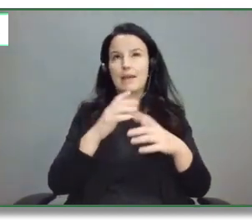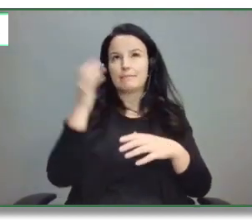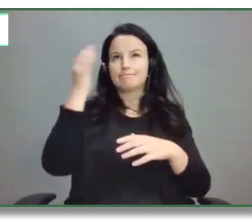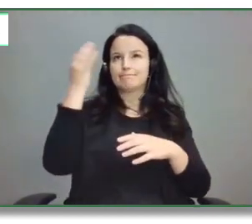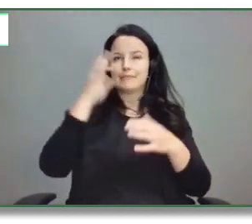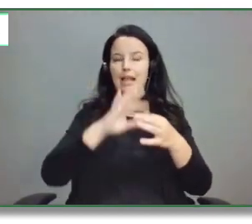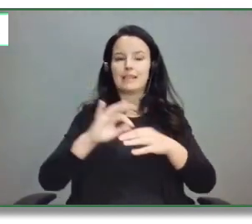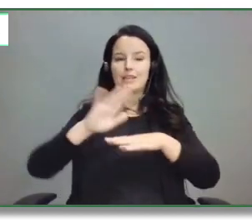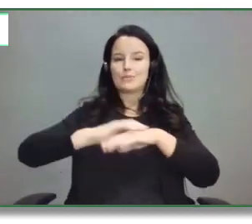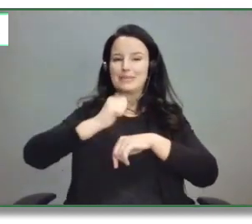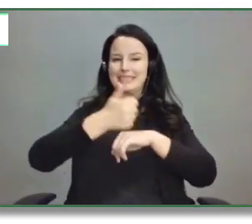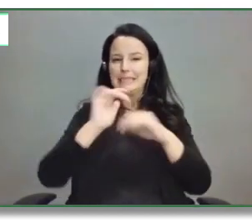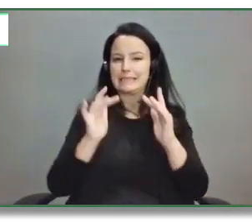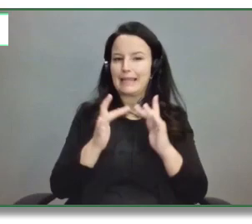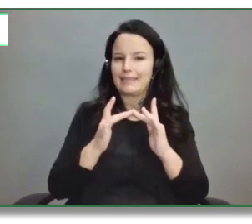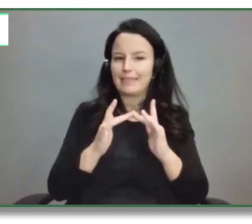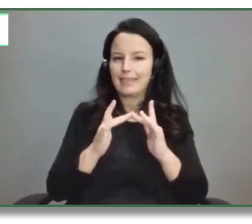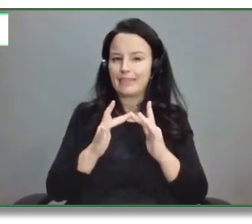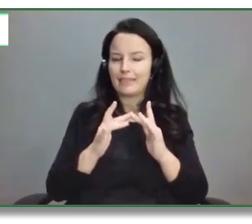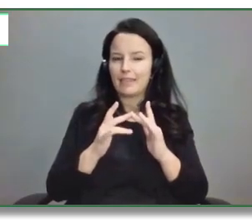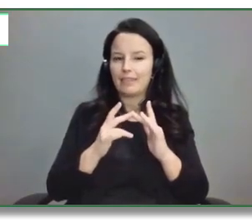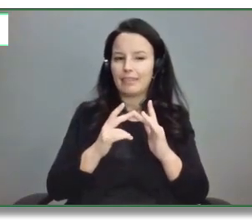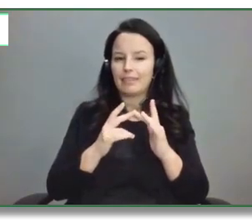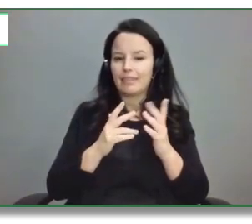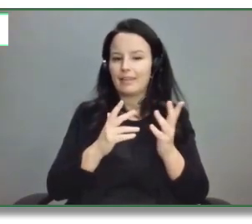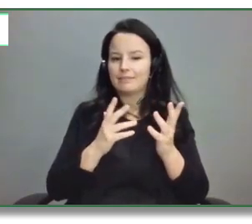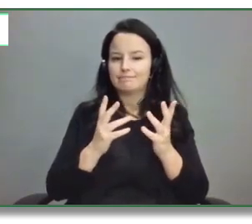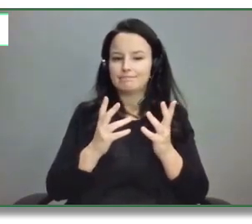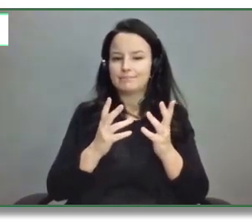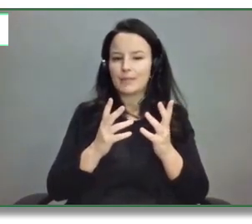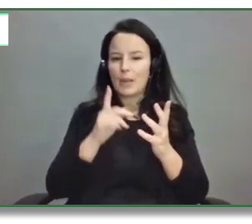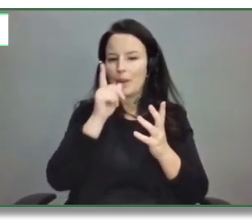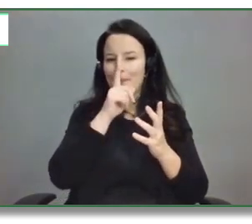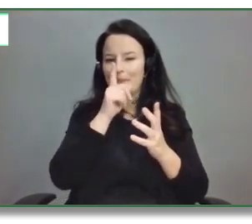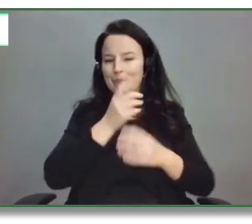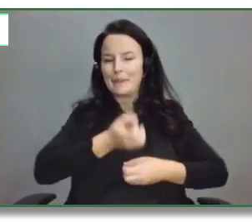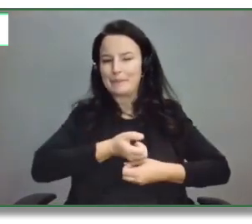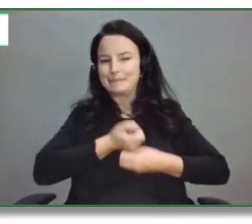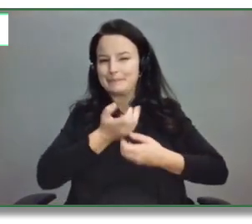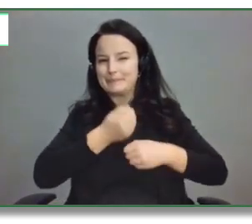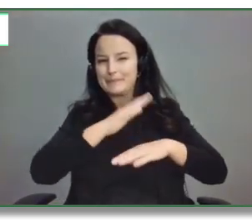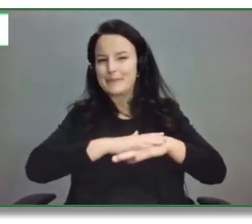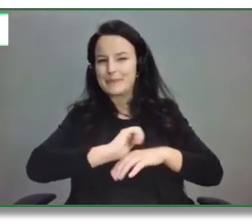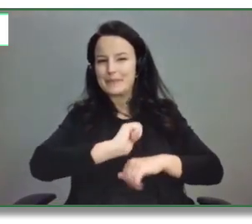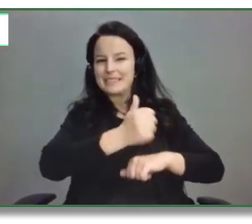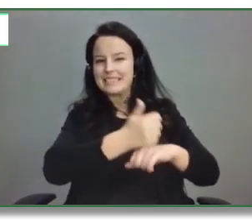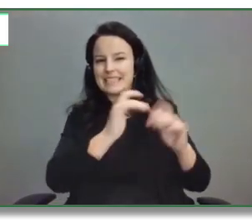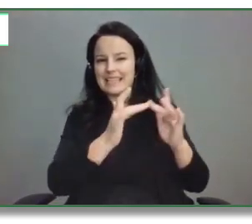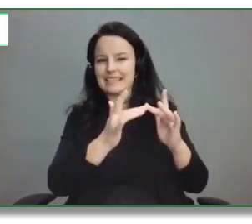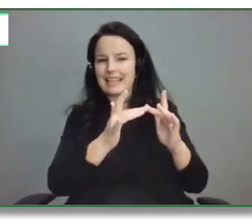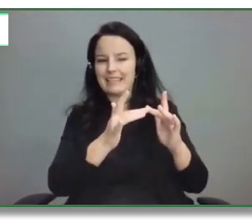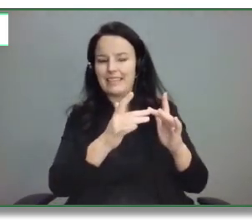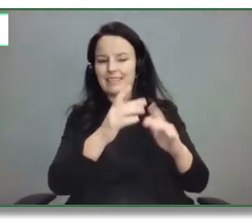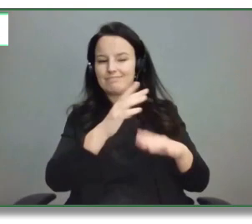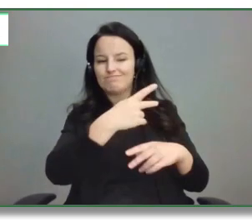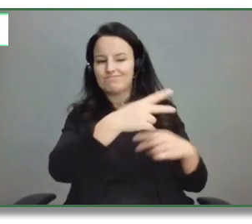je ne pourrai pas vraiment m'exprimer sur le site Web des parcs nationaux canadiens